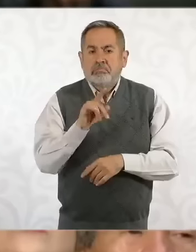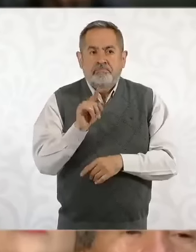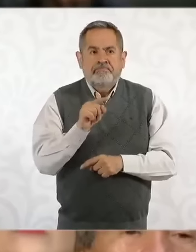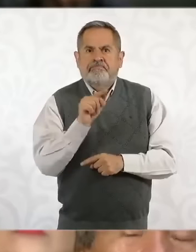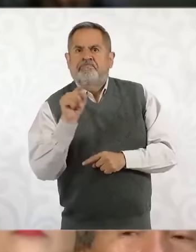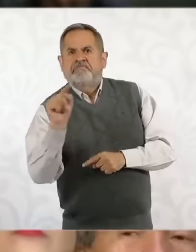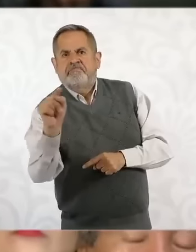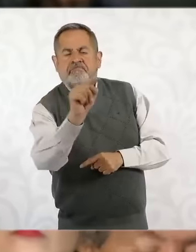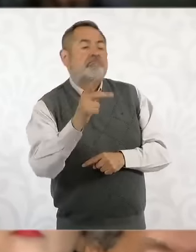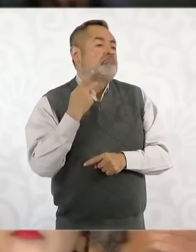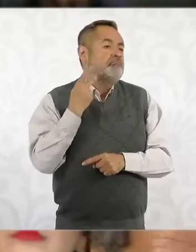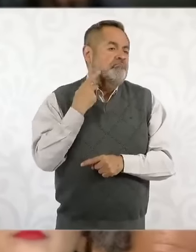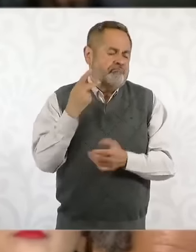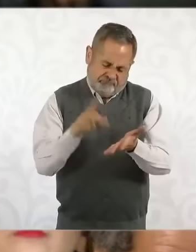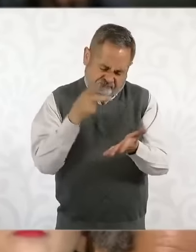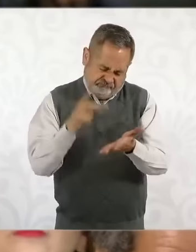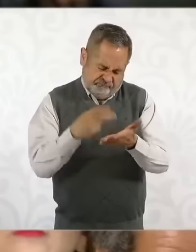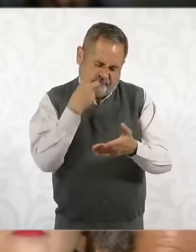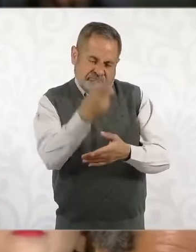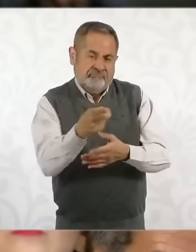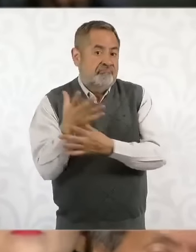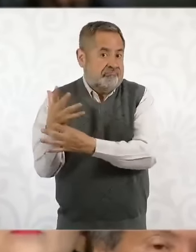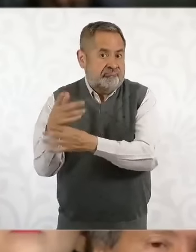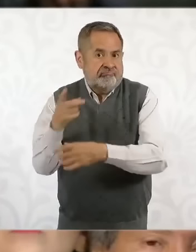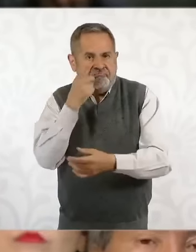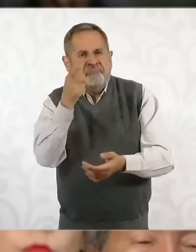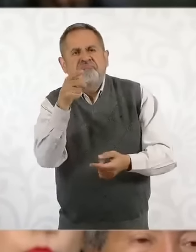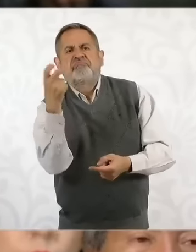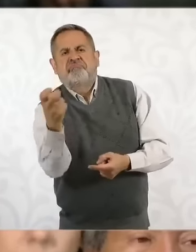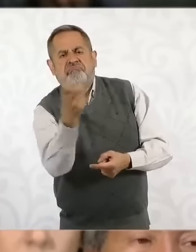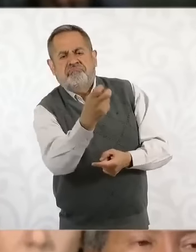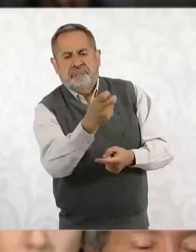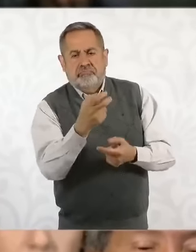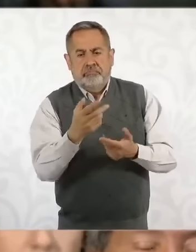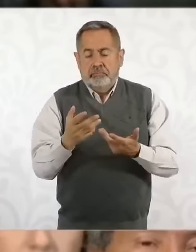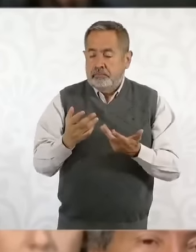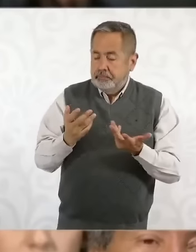ella ha mencionado en diversas ocasiones. Secretario, en estas líneas de investigación